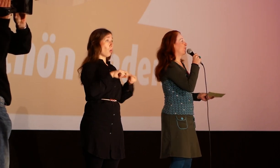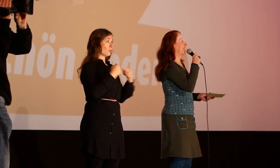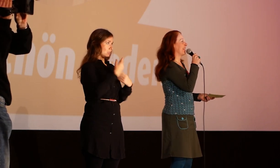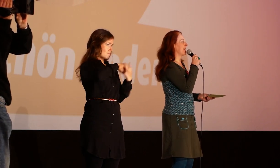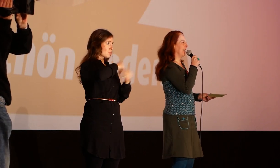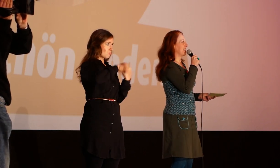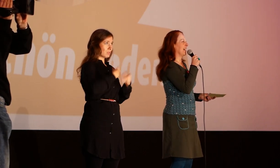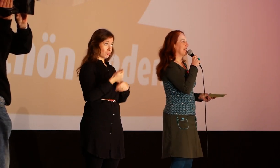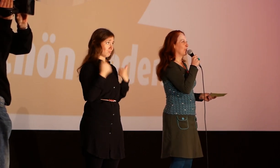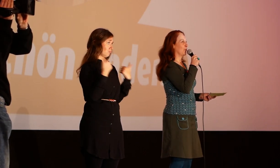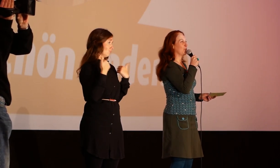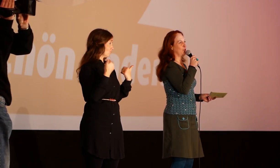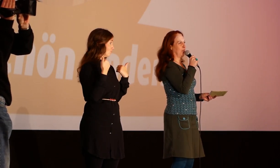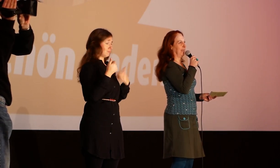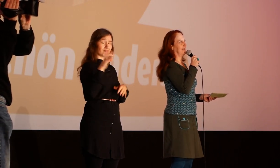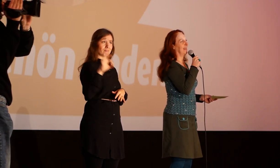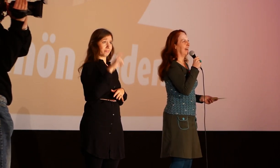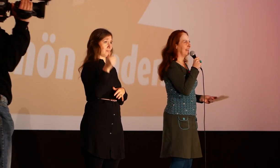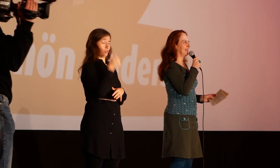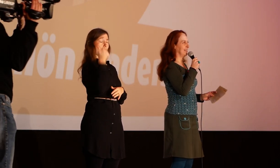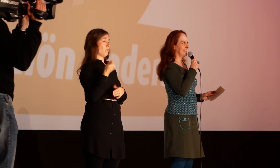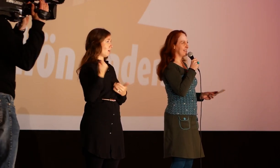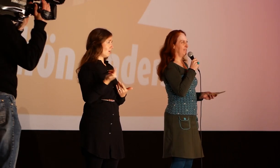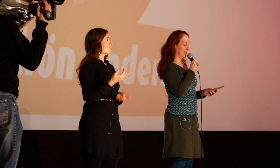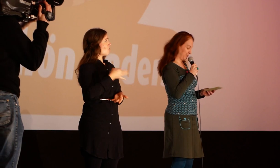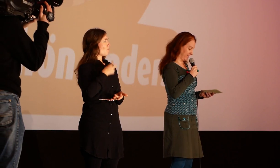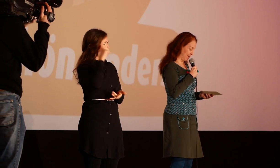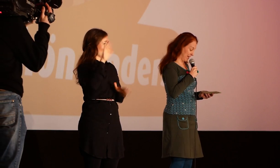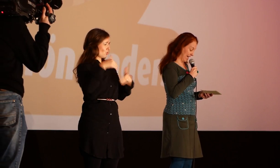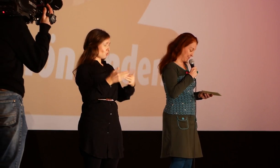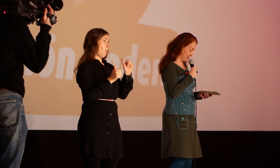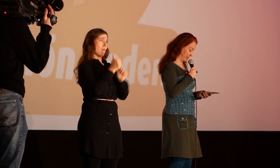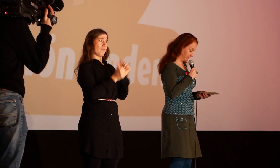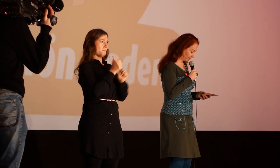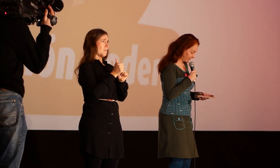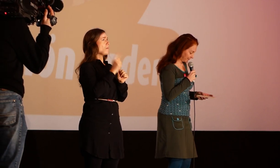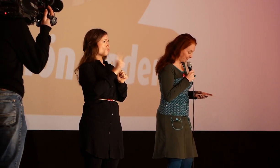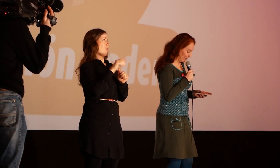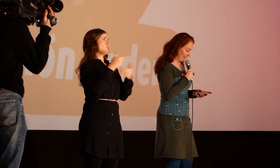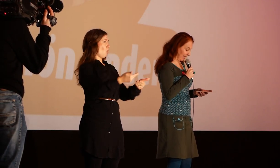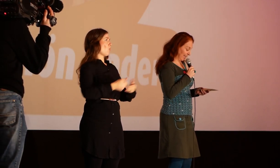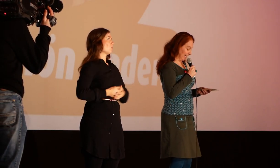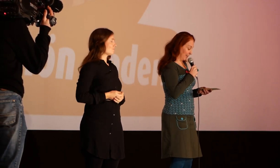Das ist wirklich einzigartig und unterstreicht den Charakter, den dieser Wettbewerb haben soll.